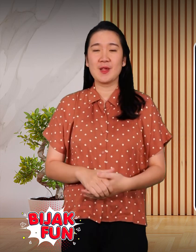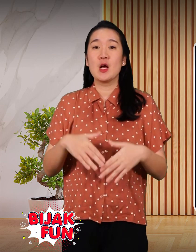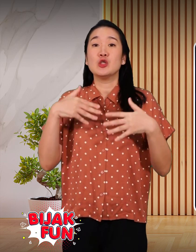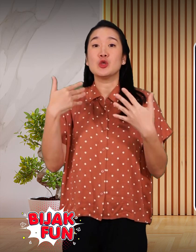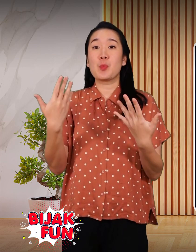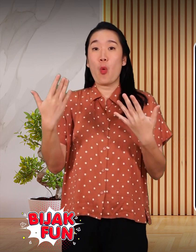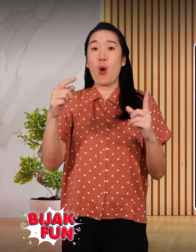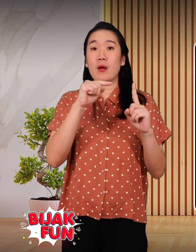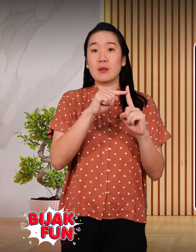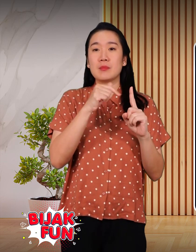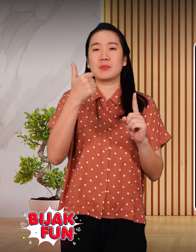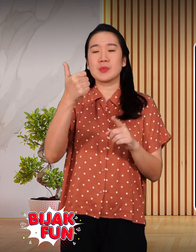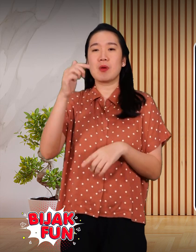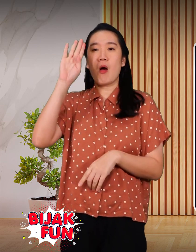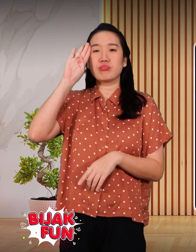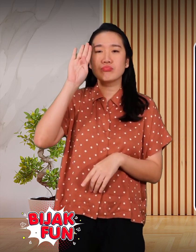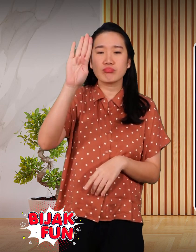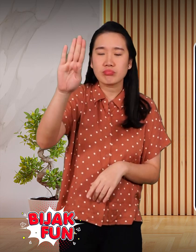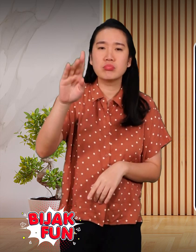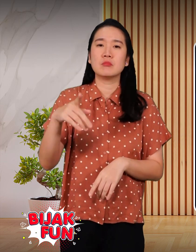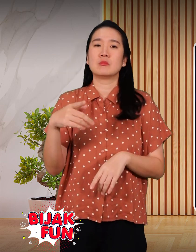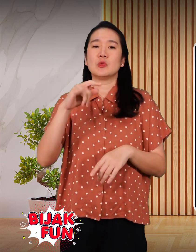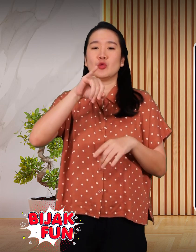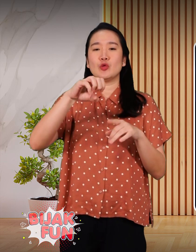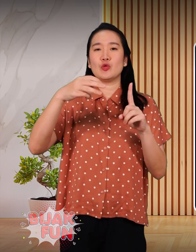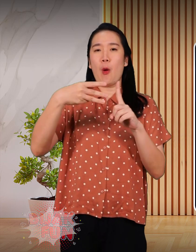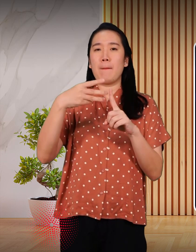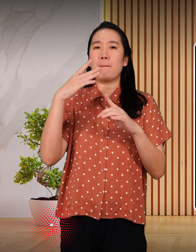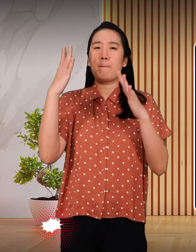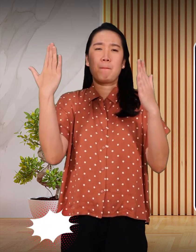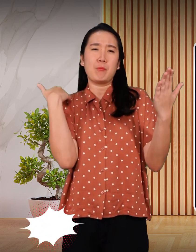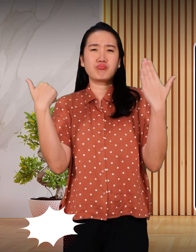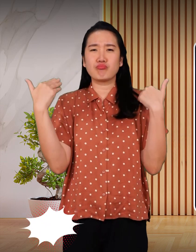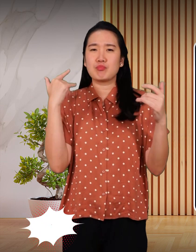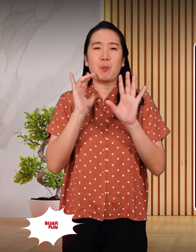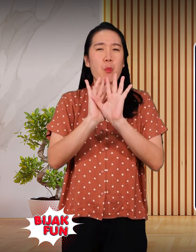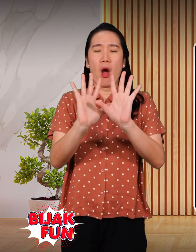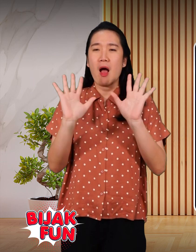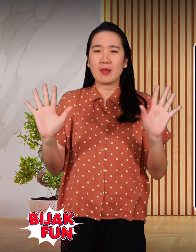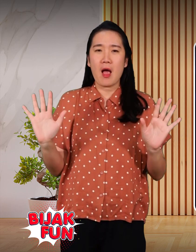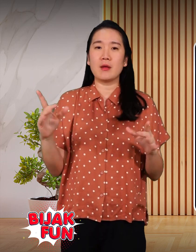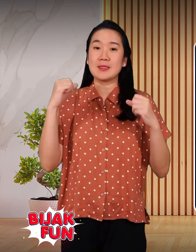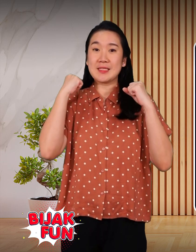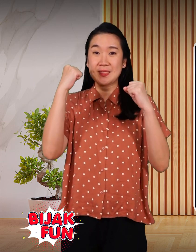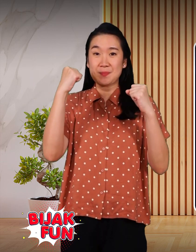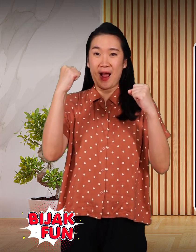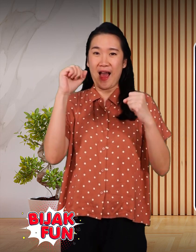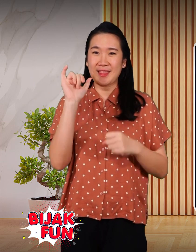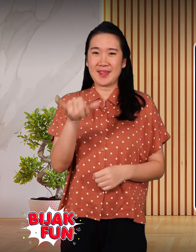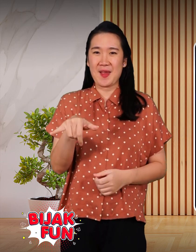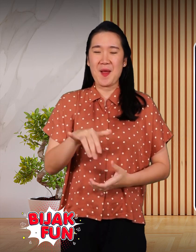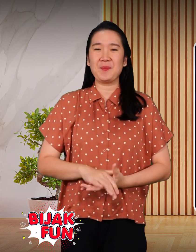Semoga job Ester semakin banyak! Semangat ya.